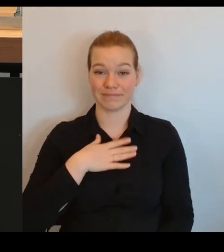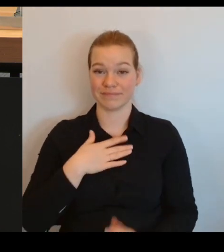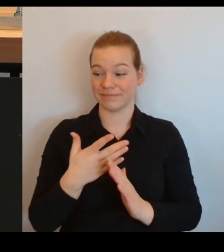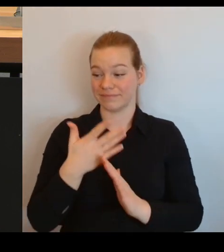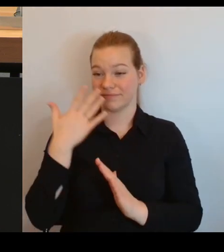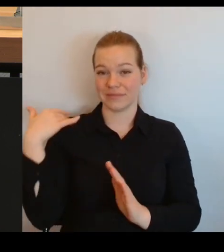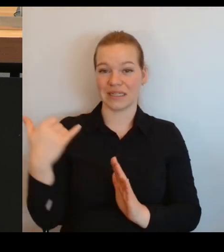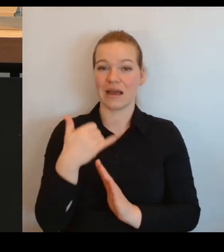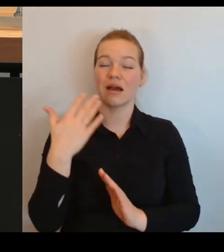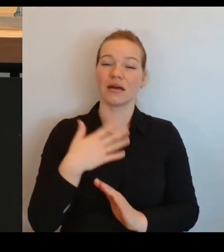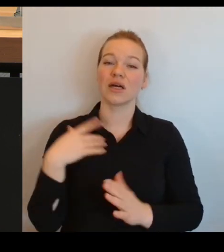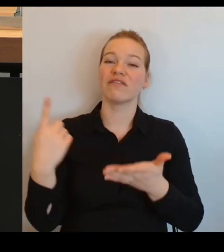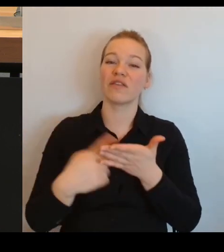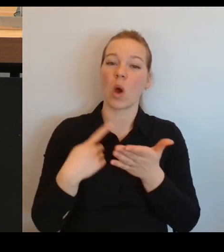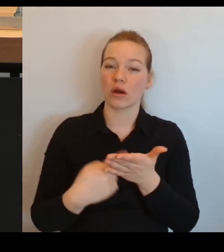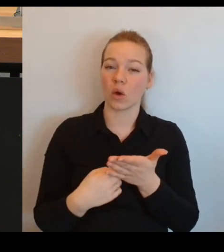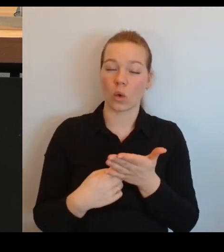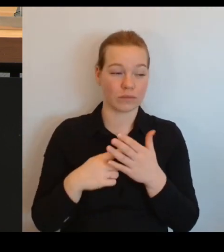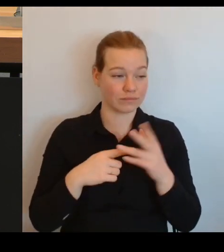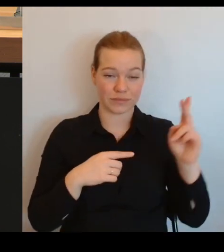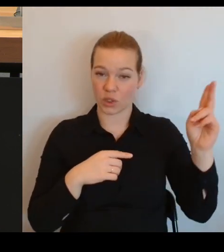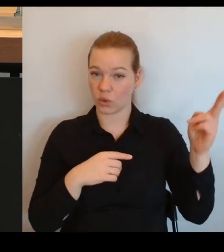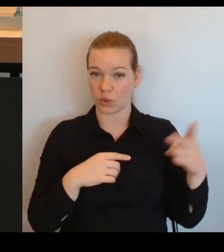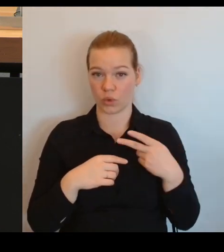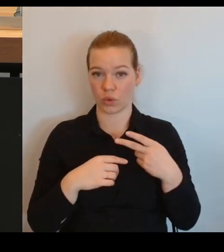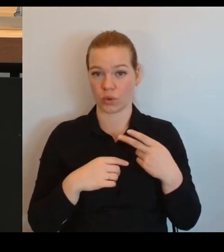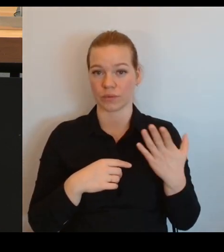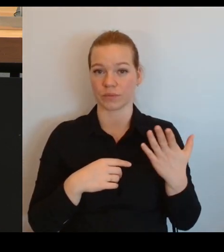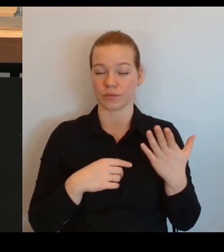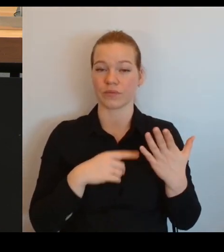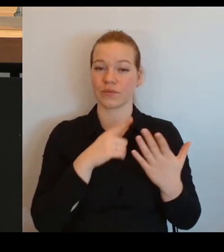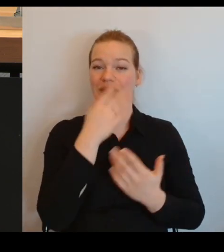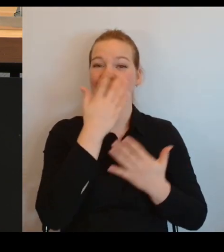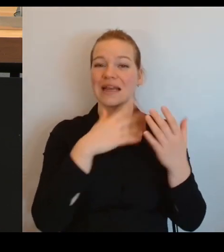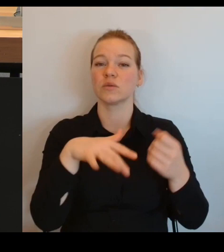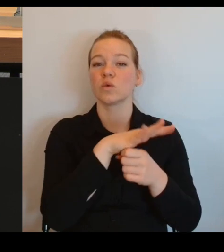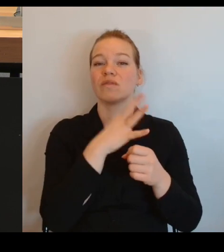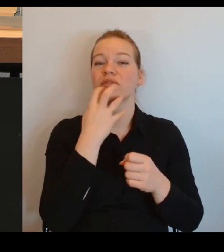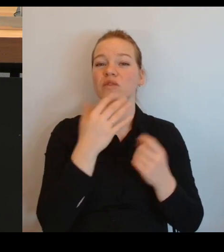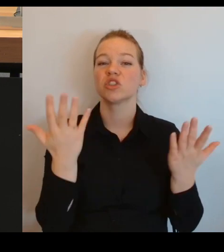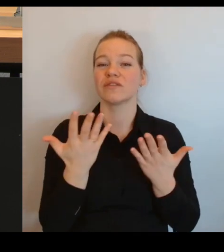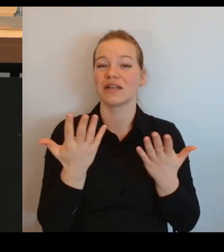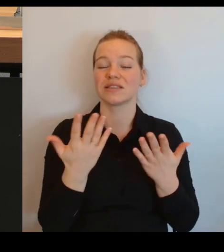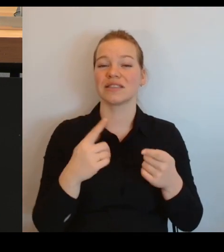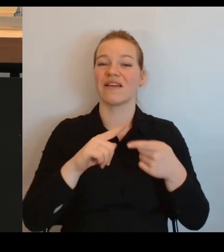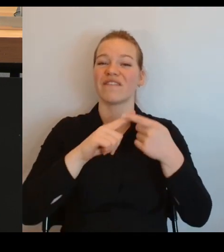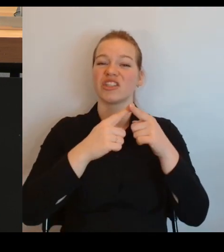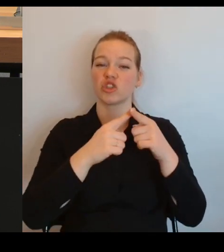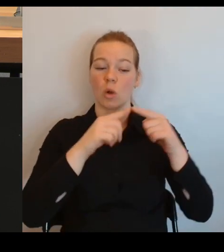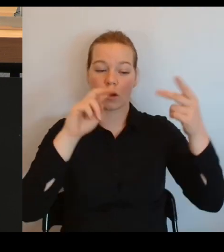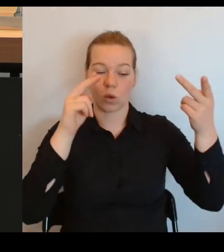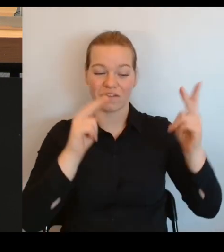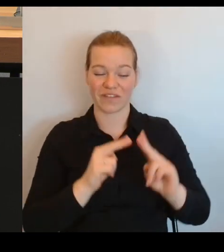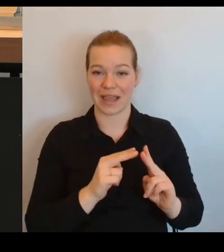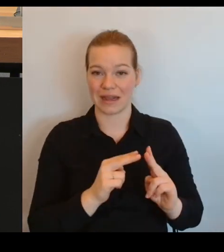der Verschuldung Berlins und der Verschuldung der Landesunternehmen. Und genau das wollen wir auch. Meine Damen und Herren